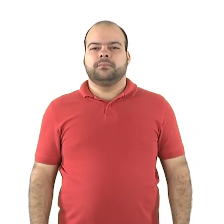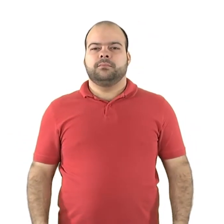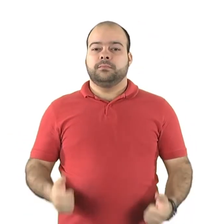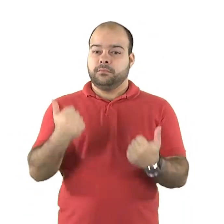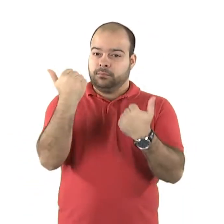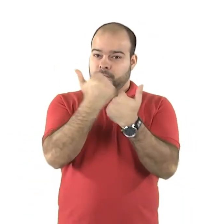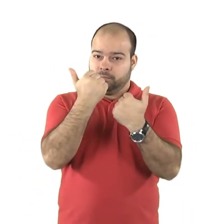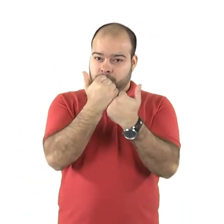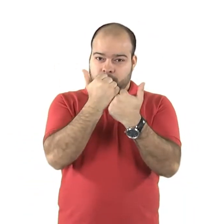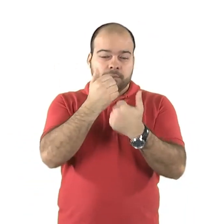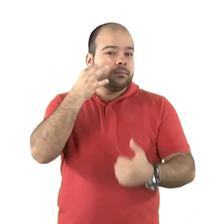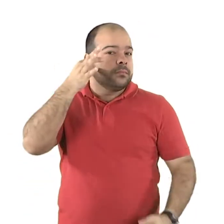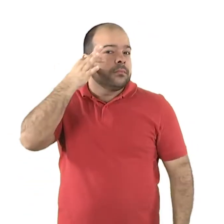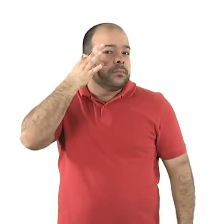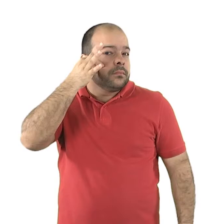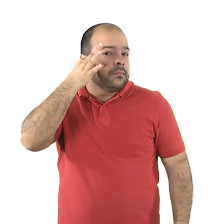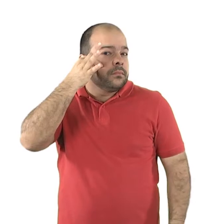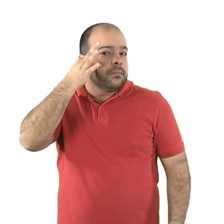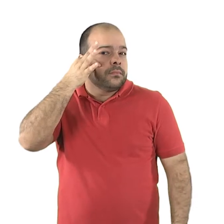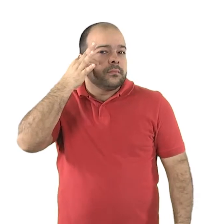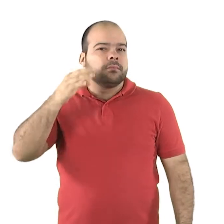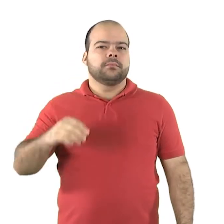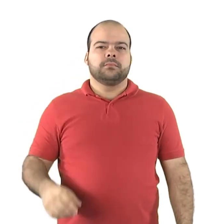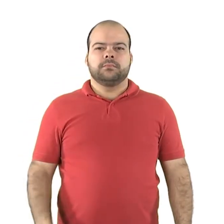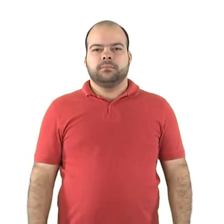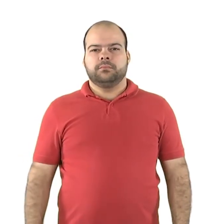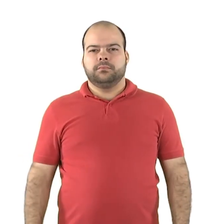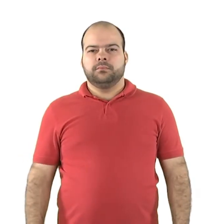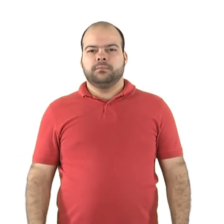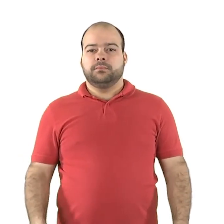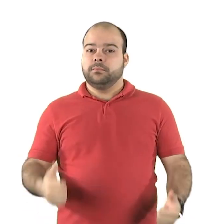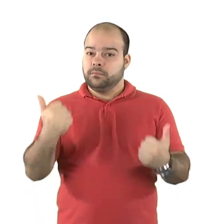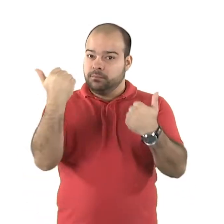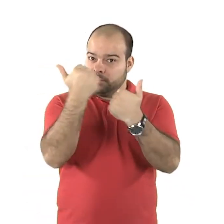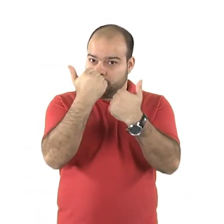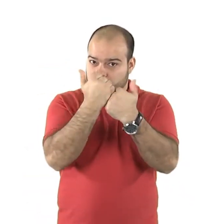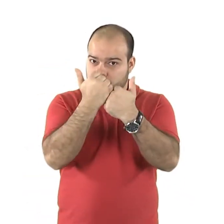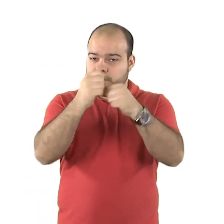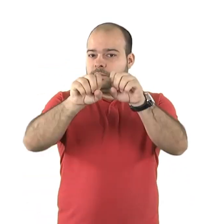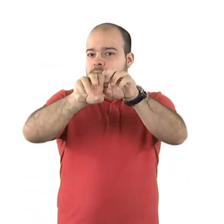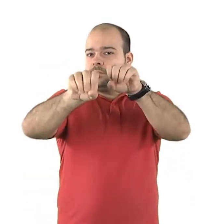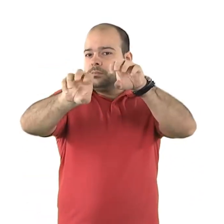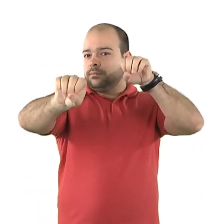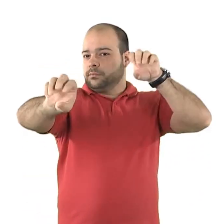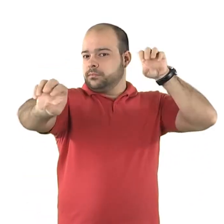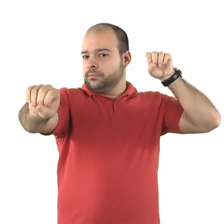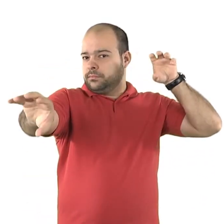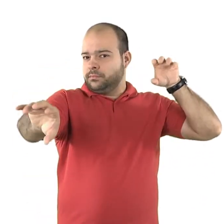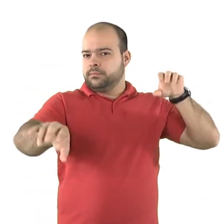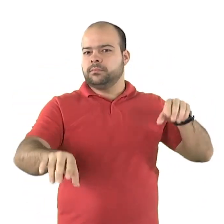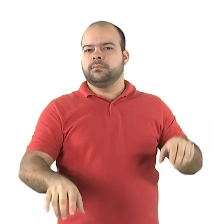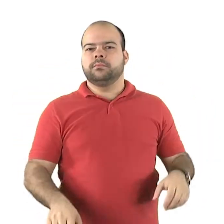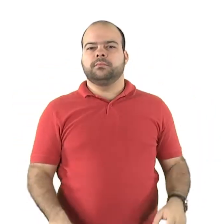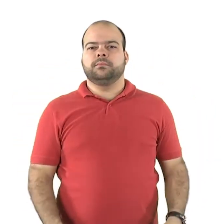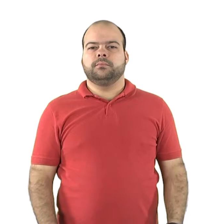Tutores presenciais Tutores a distância